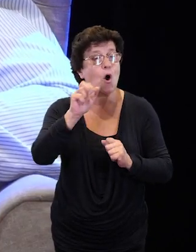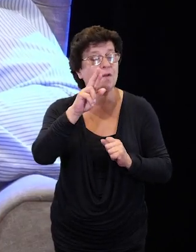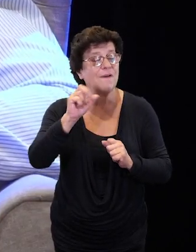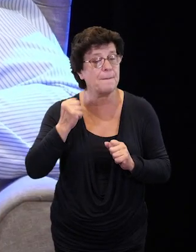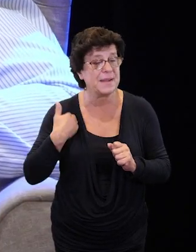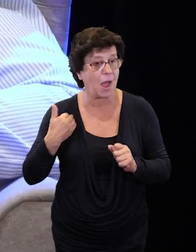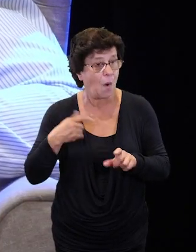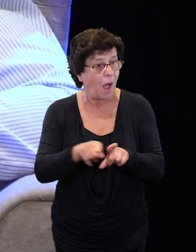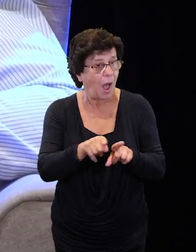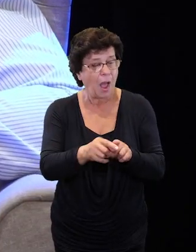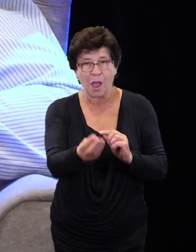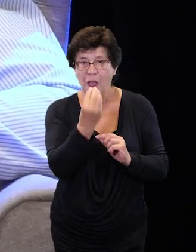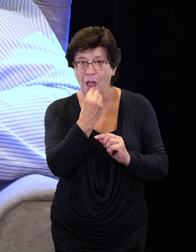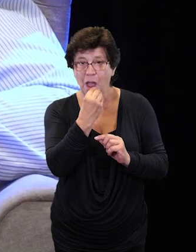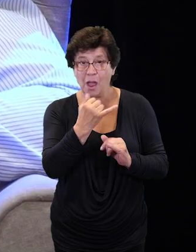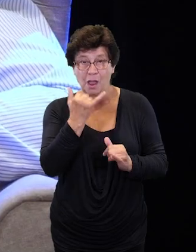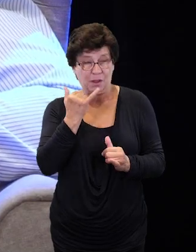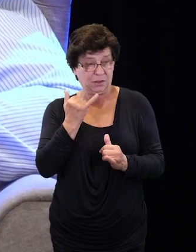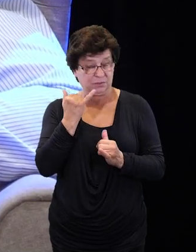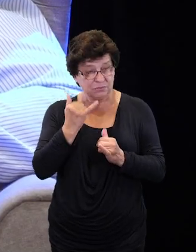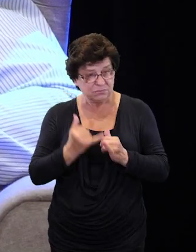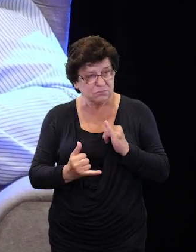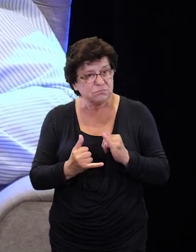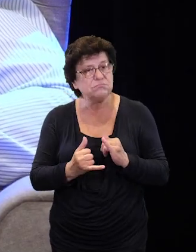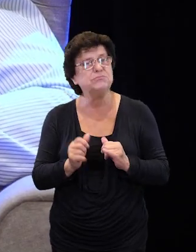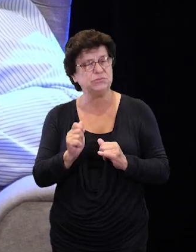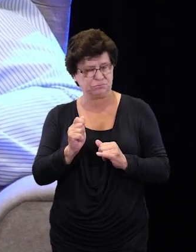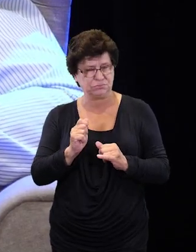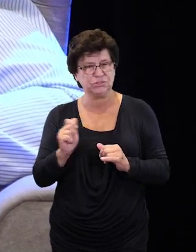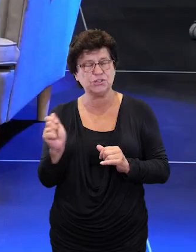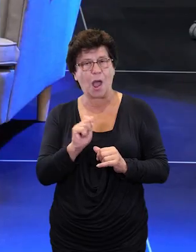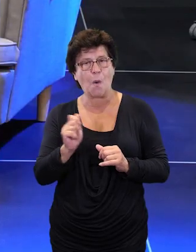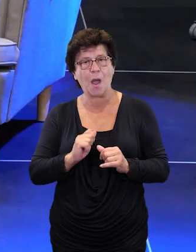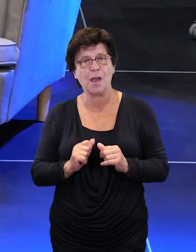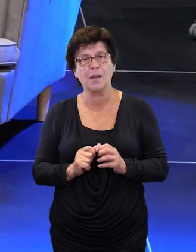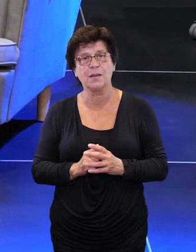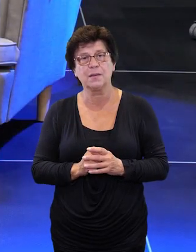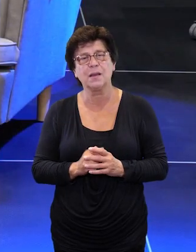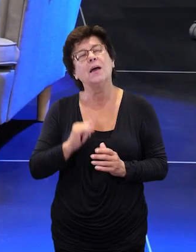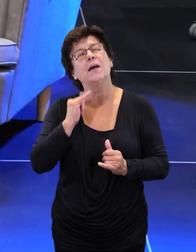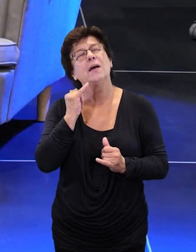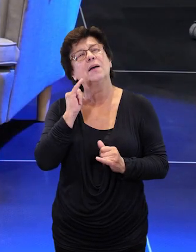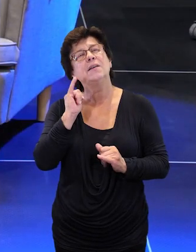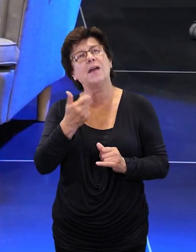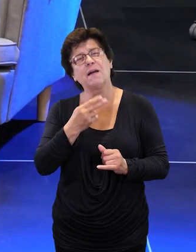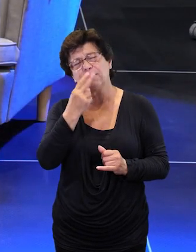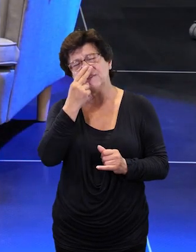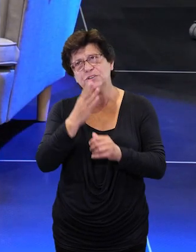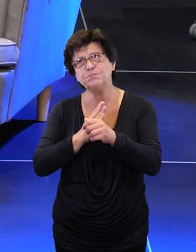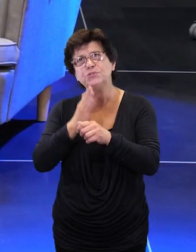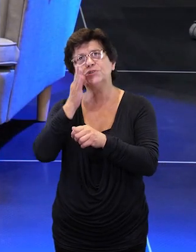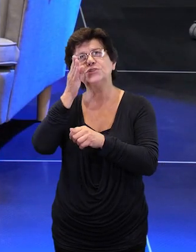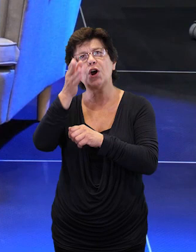i rzeczywiście, jak ktoś ma dobrą determinację, to to działa. Jak pan widzi przyszłość opieki medycznej w Polsce?